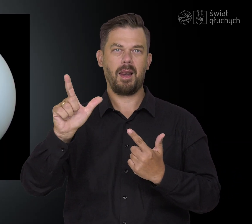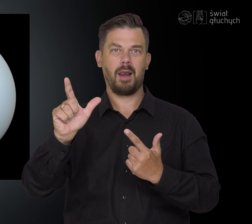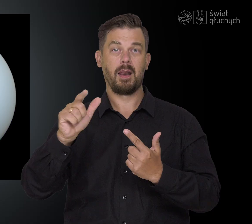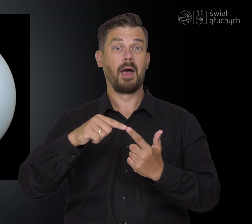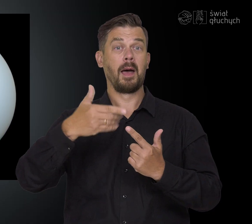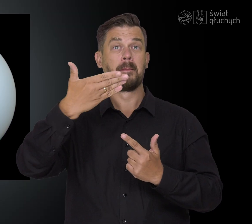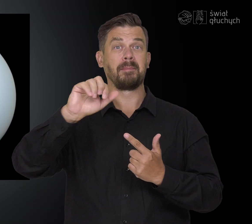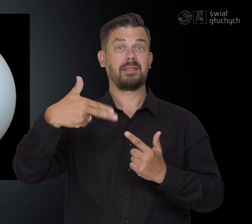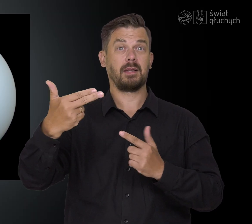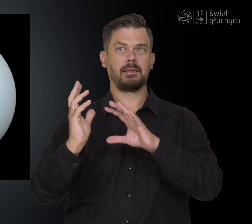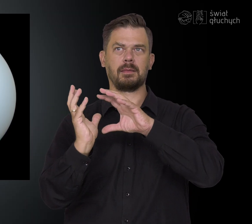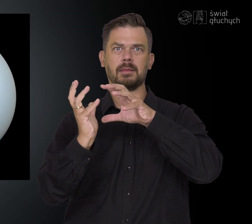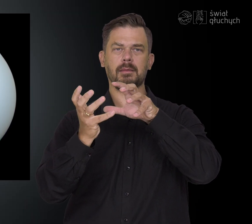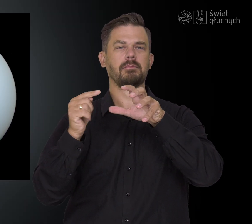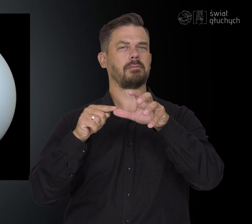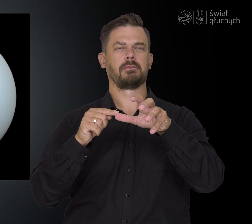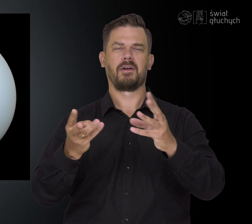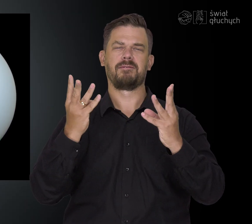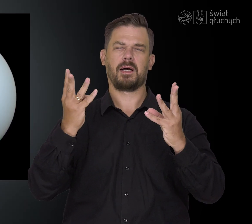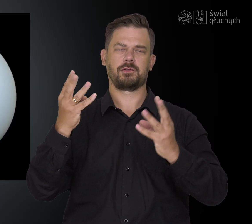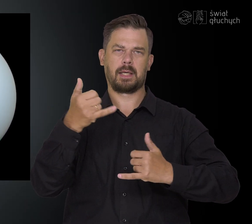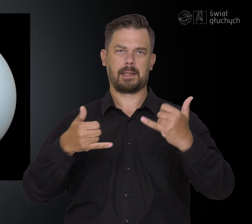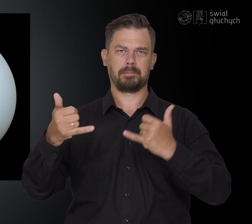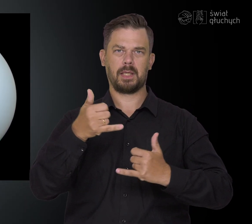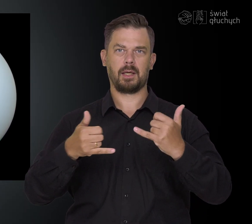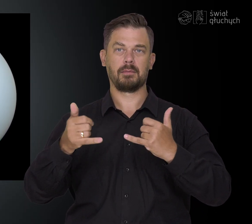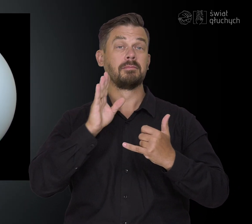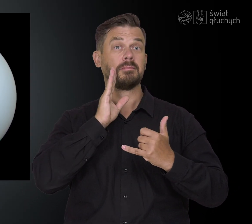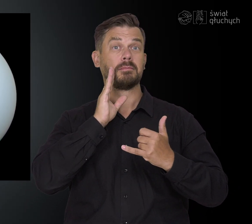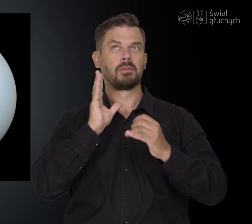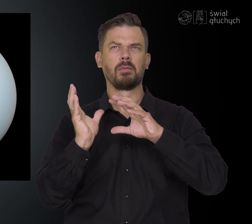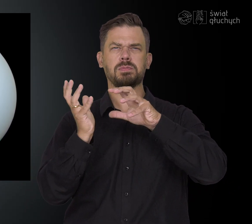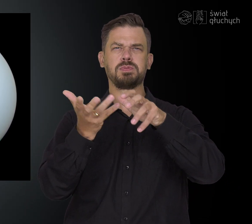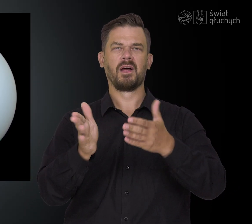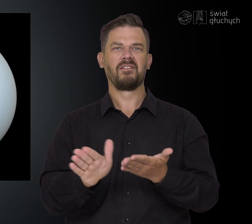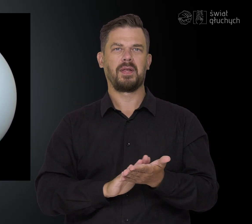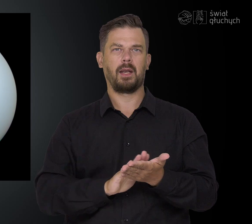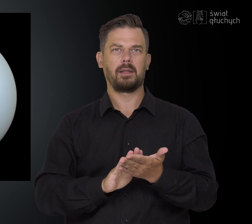ale to metan jest najważniejszy. Działa jak gigantyczny kosmiczny filtr.